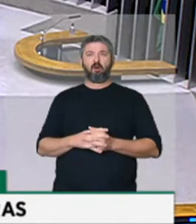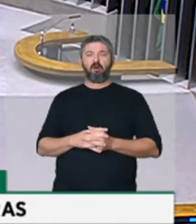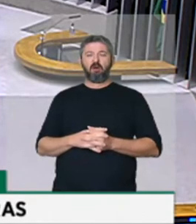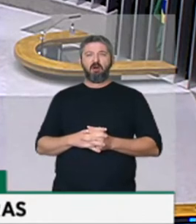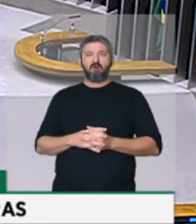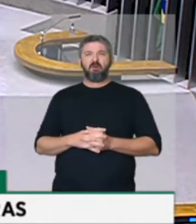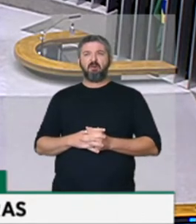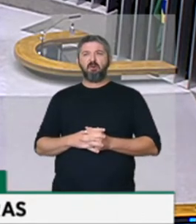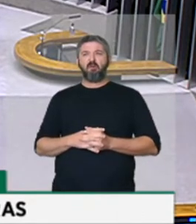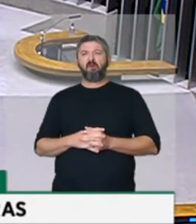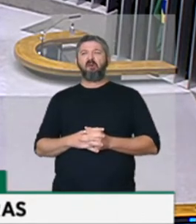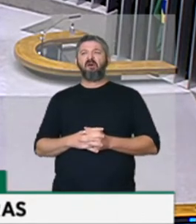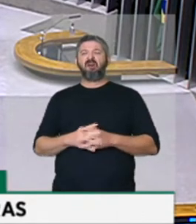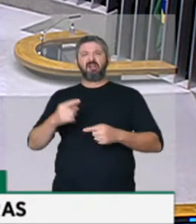PERDER COMPLETAMENTE O CONTROLE, DE 45 AÇÕES QUE